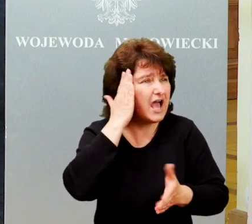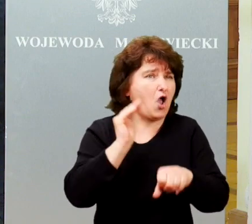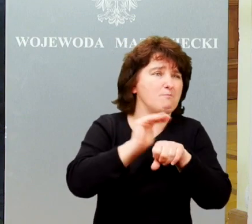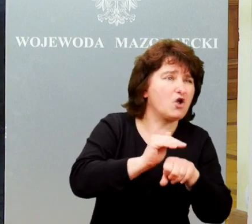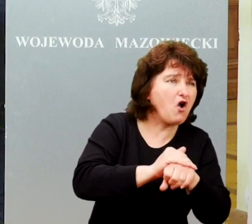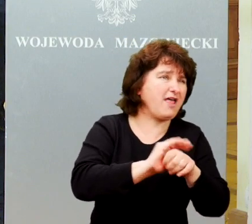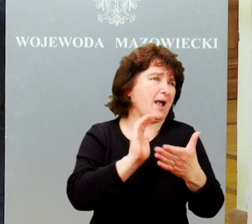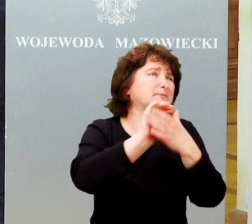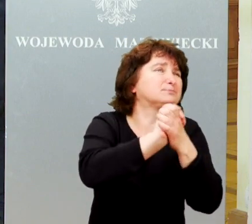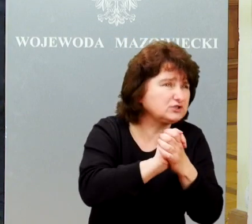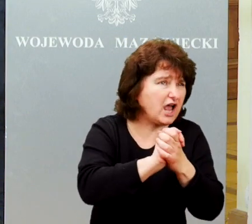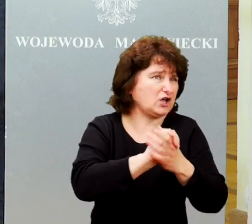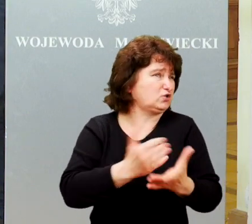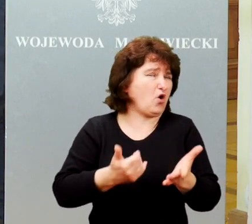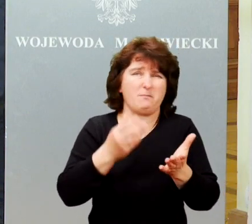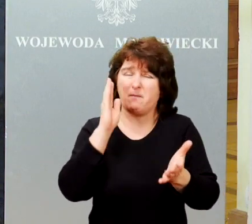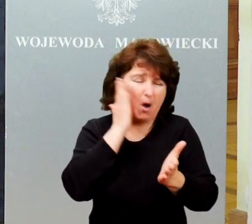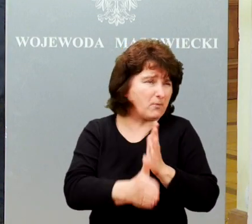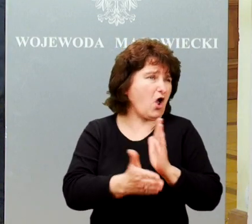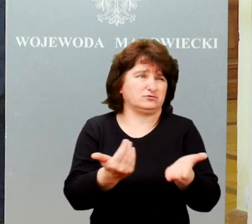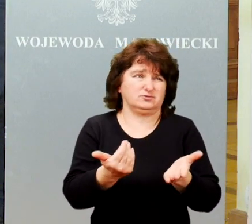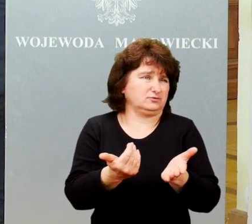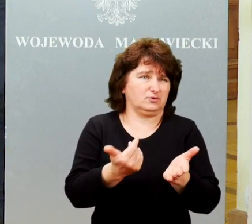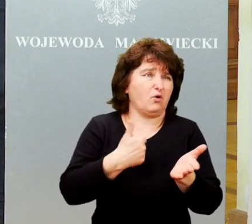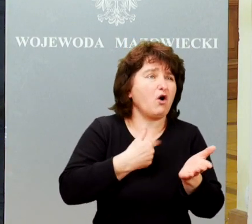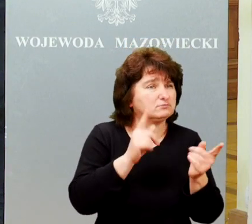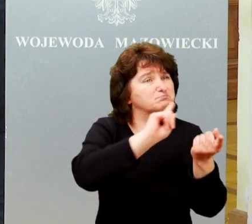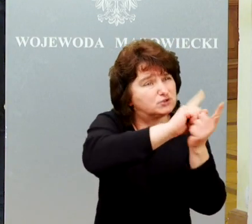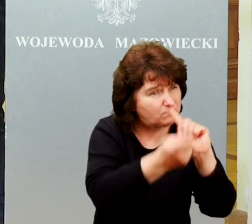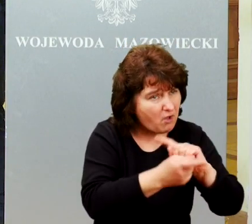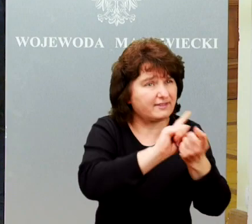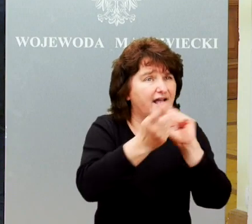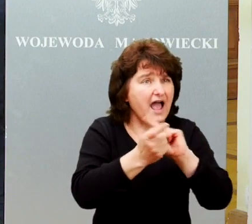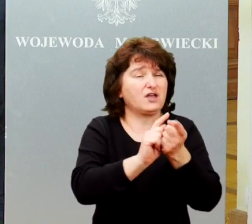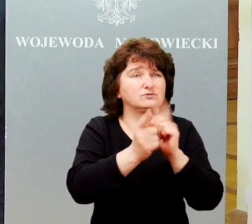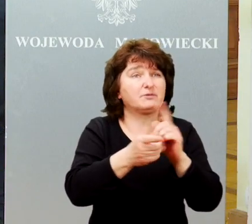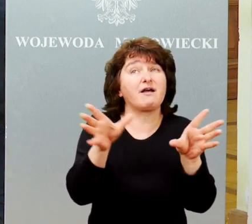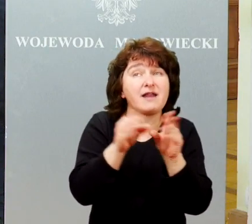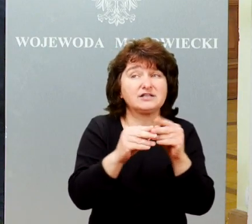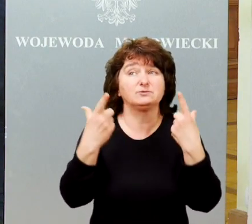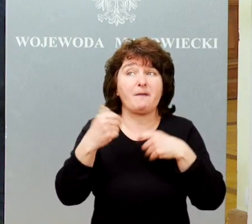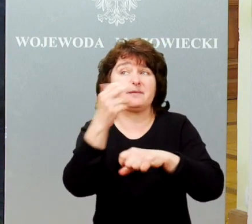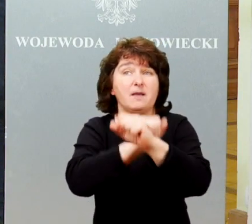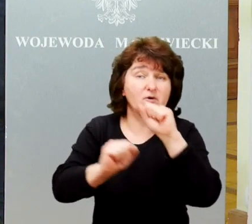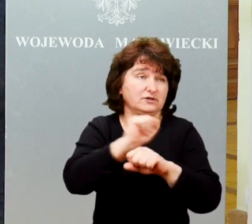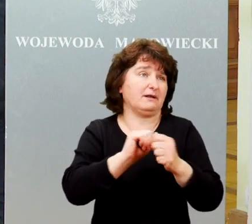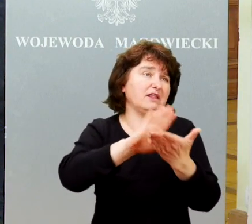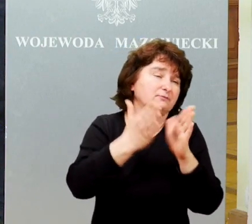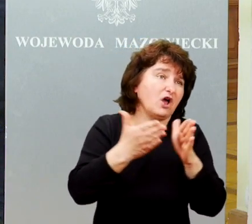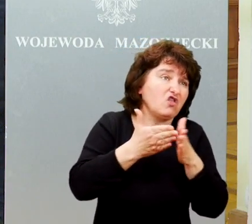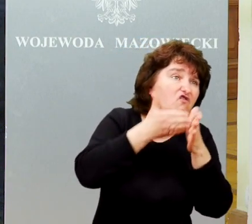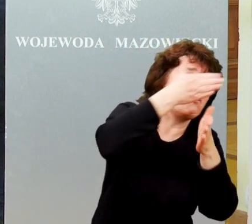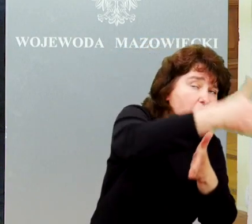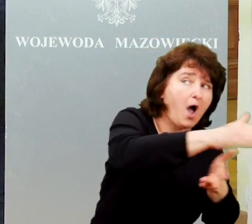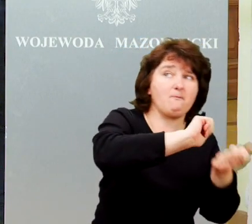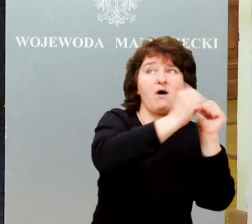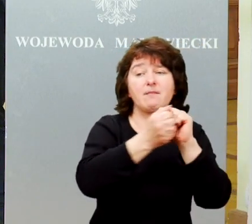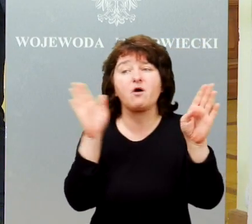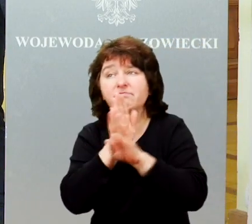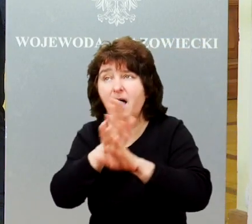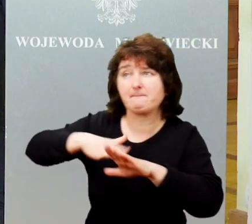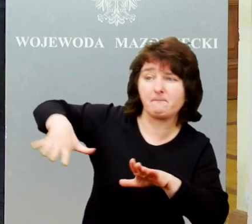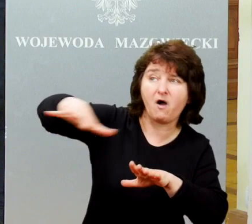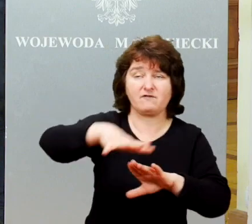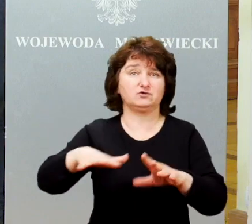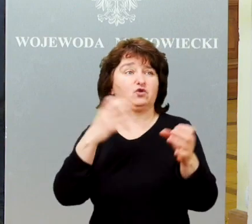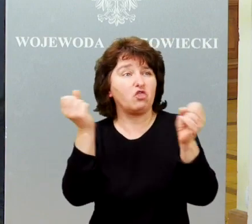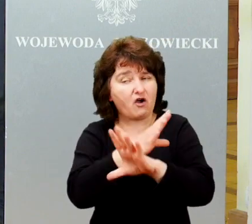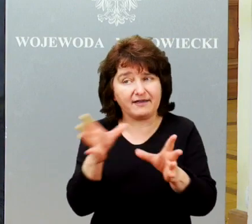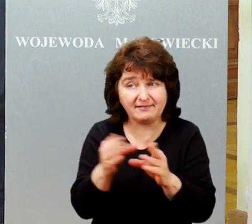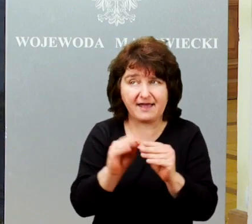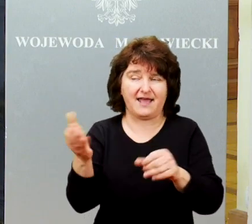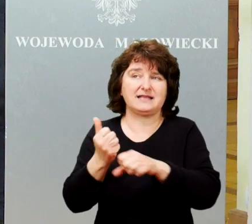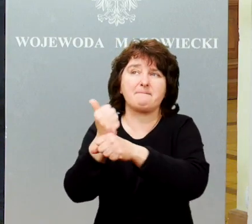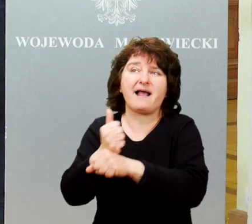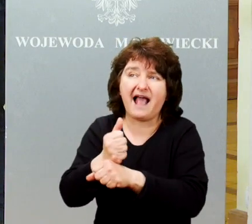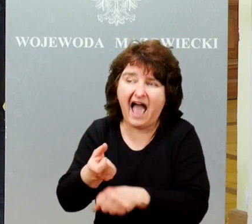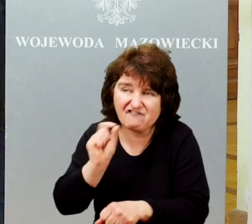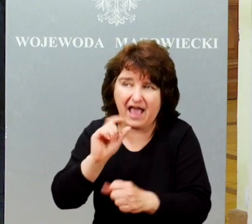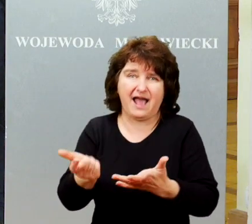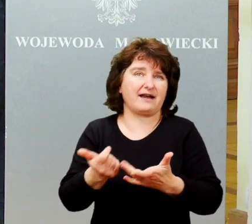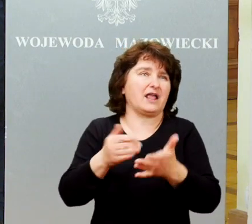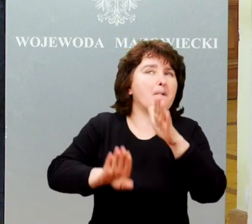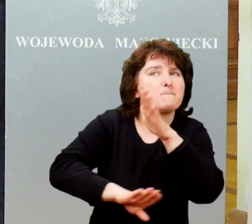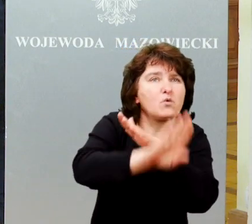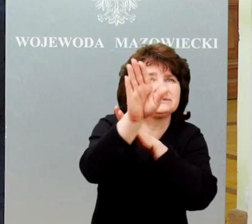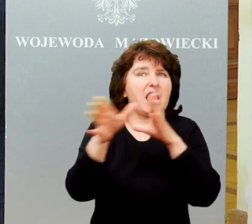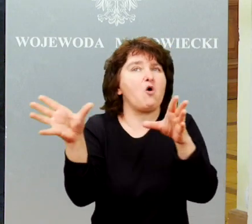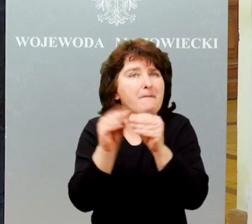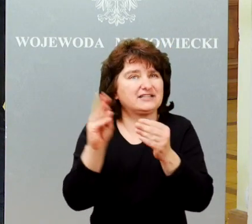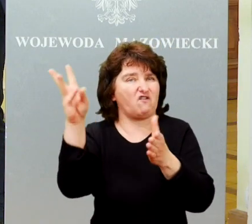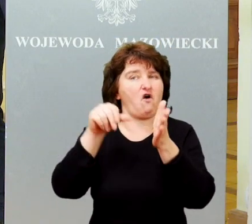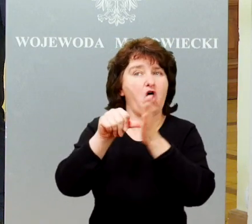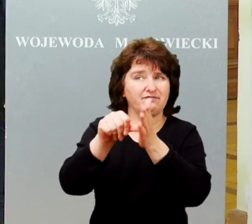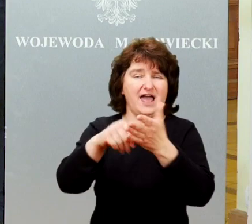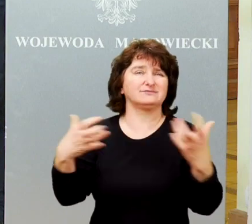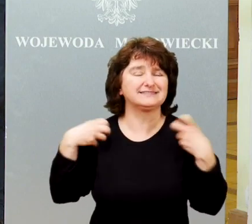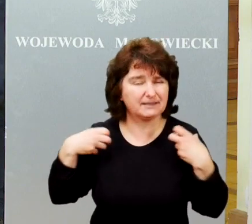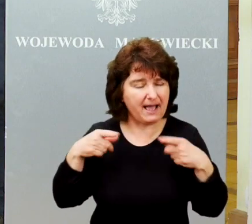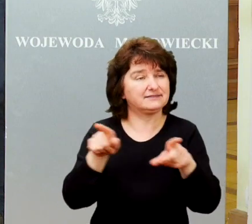Te osoby spotykają się z naszymi podopiecznymi w domach czy, przede wszystkim, w przestrzeni publicznej, wychodzą do kina, do kawiarni, do muzeów, chodzą na spacery, spotykają się w grupach,